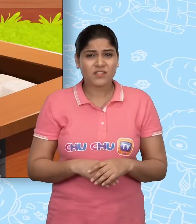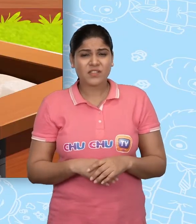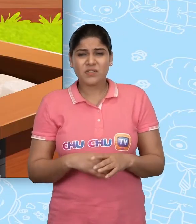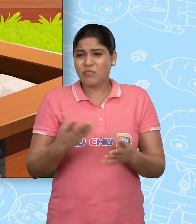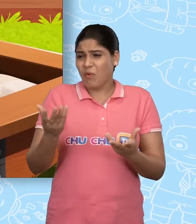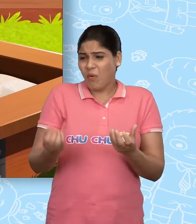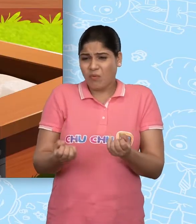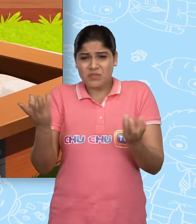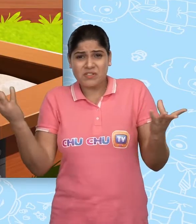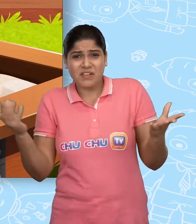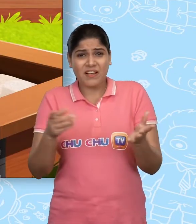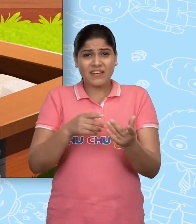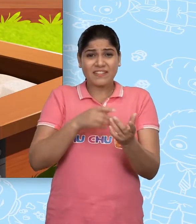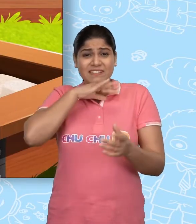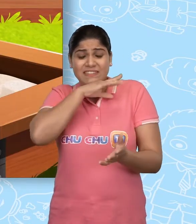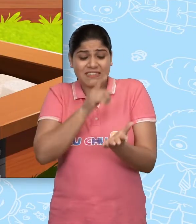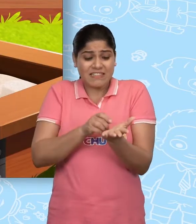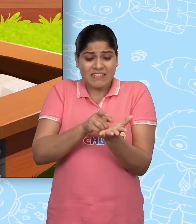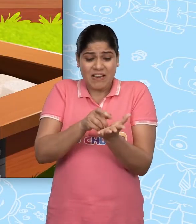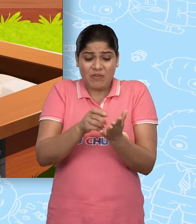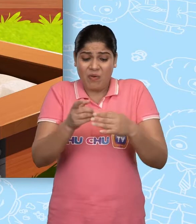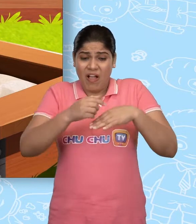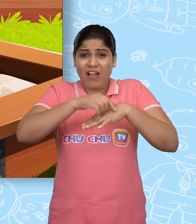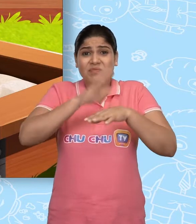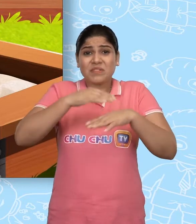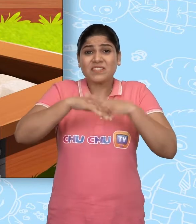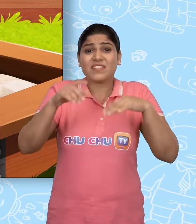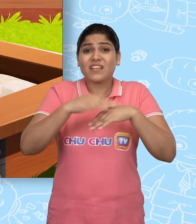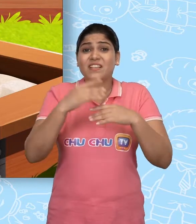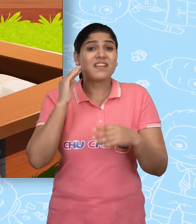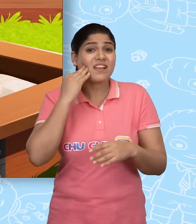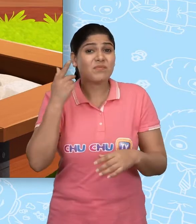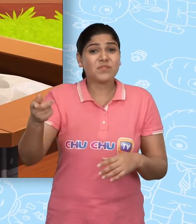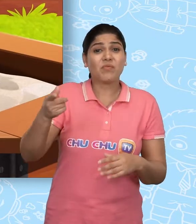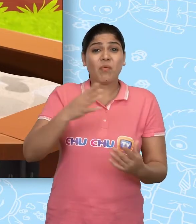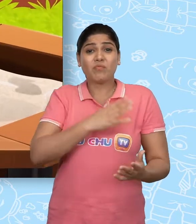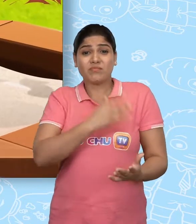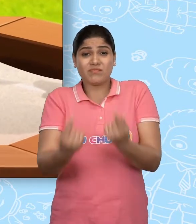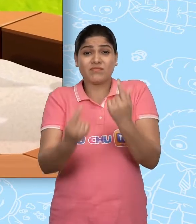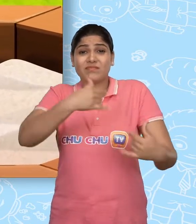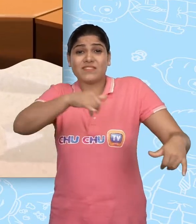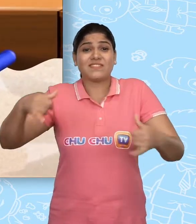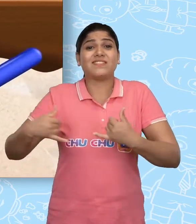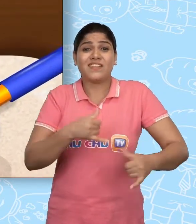जब की बहुत से गंदे कीटाणु Chiku के हाथ पर चढ़गए थे जब वो park में खेल रही थी